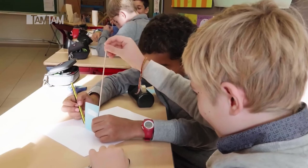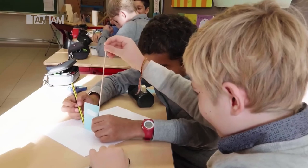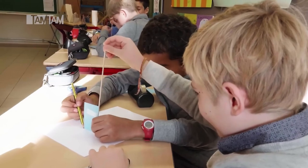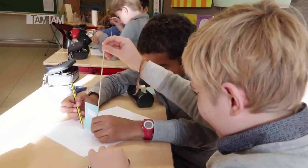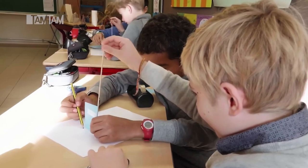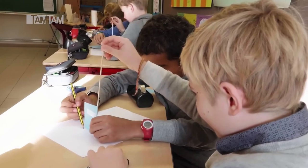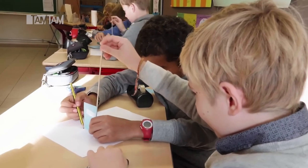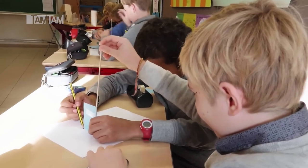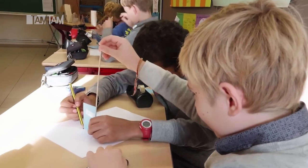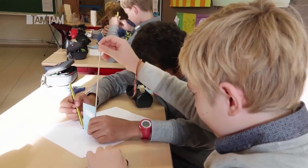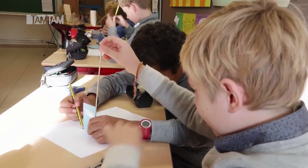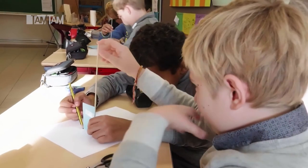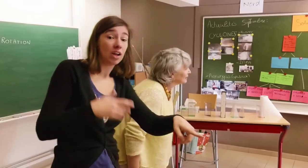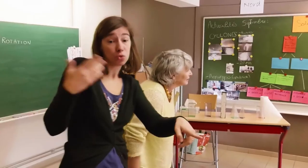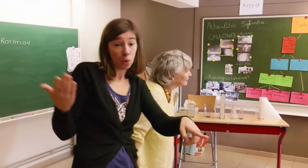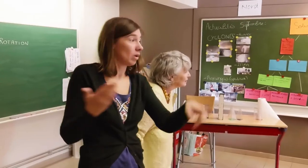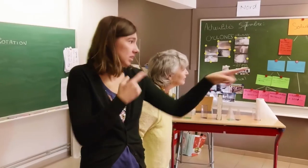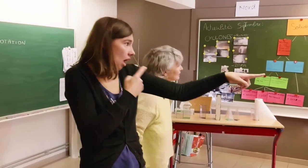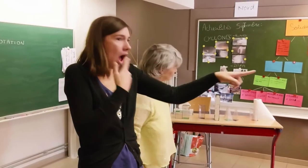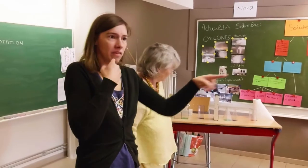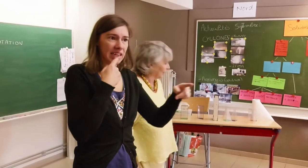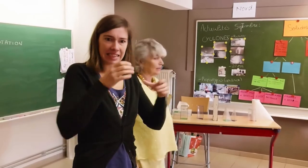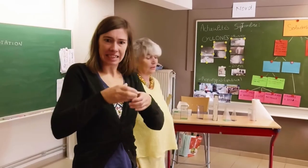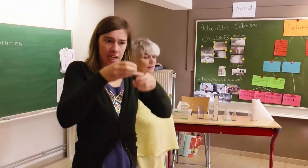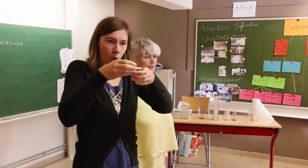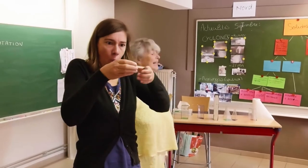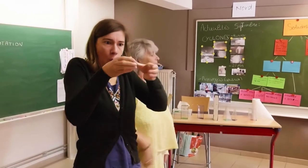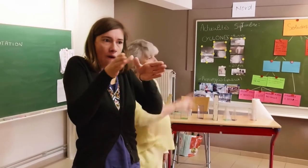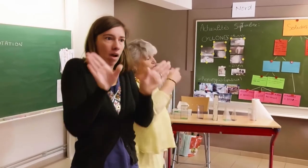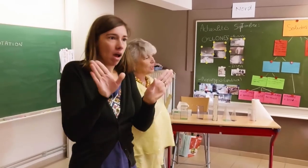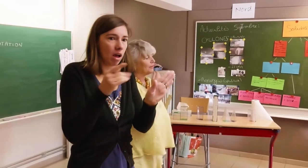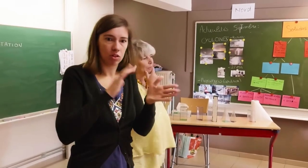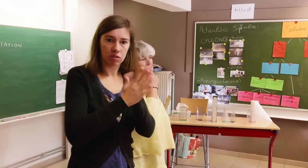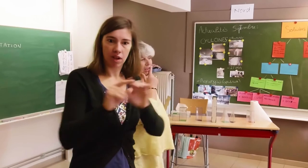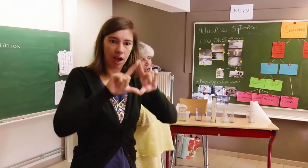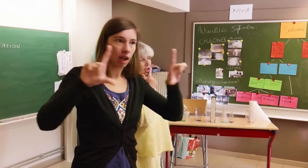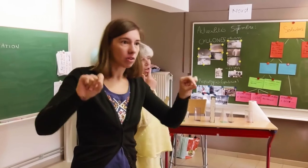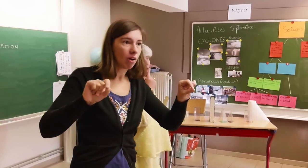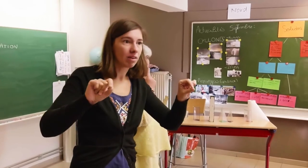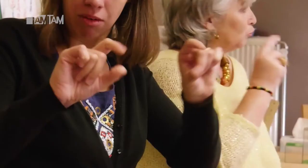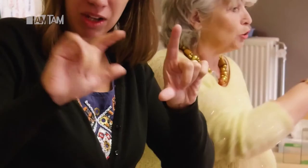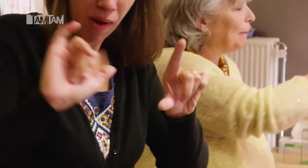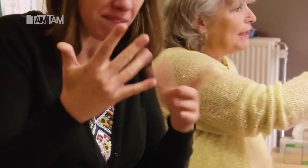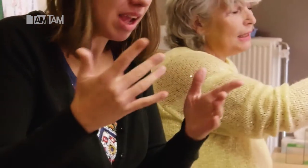des troubles d'apprentissages comme la dyslexie, la dyspraxie, la dyscalculie ça n'existait pas ou on n'en parlait très peu il y a 20 ou 30 ans.